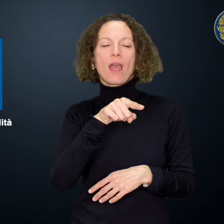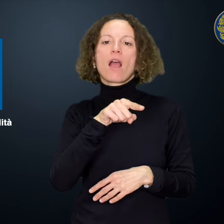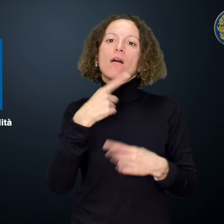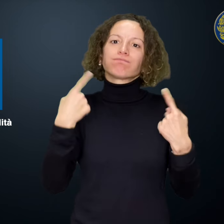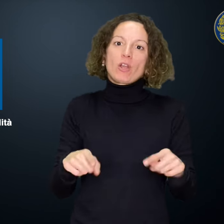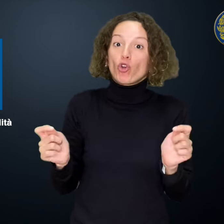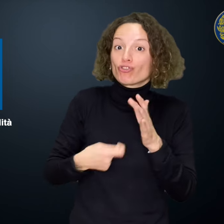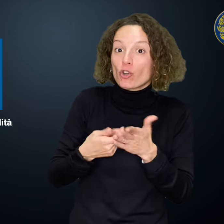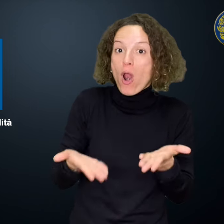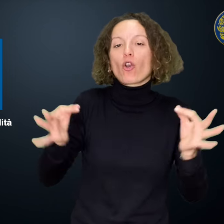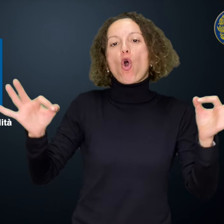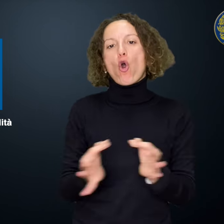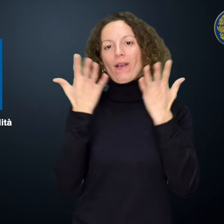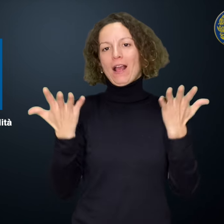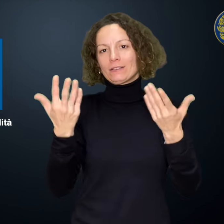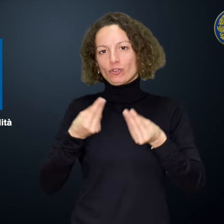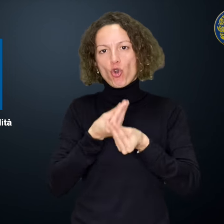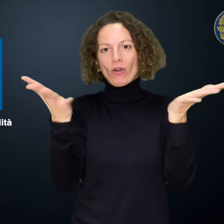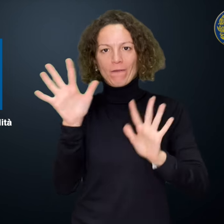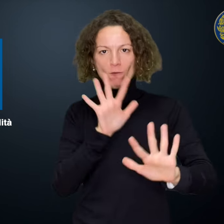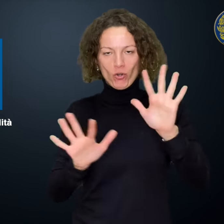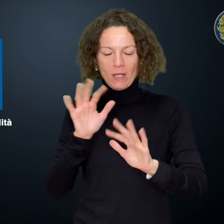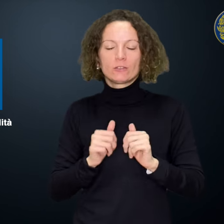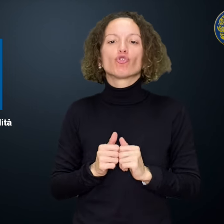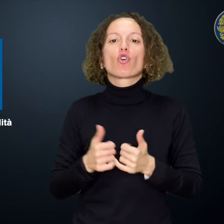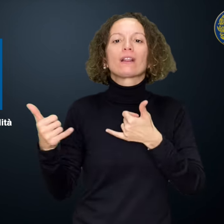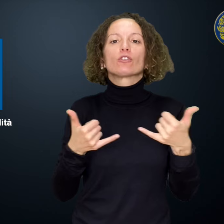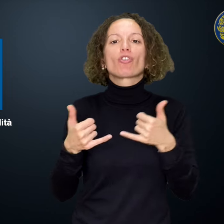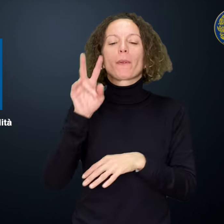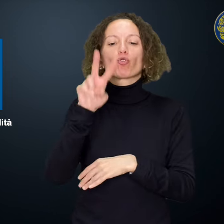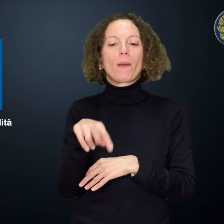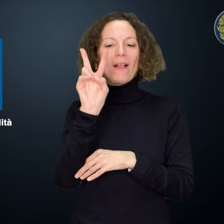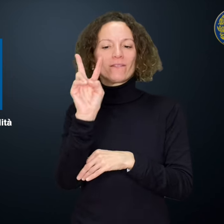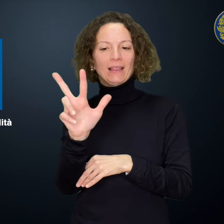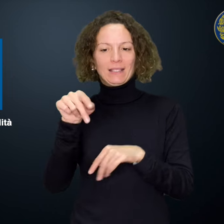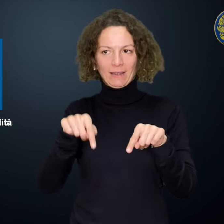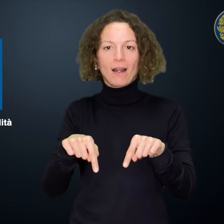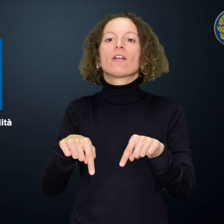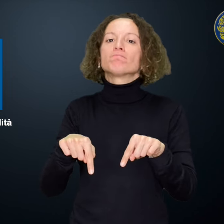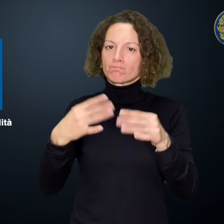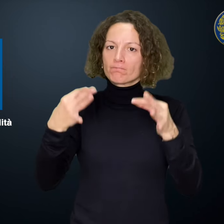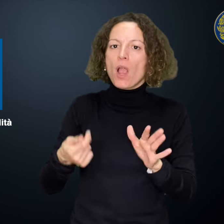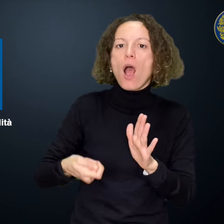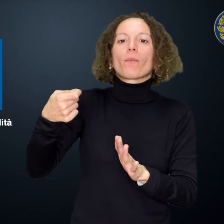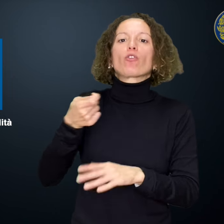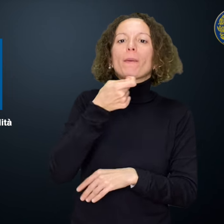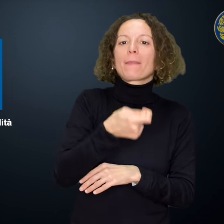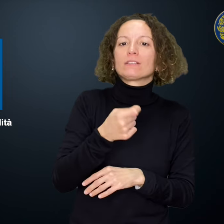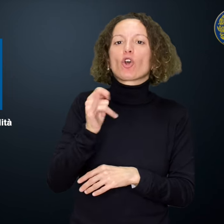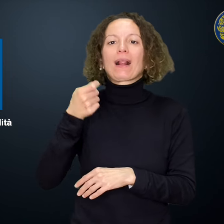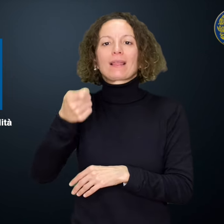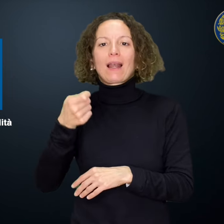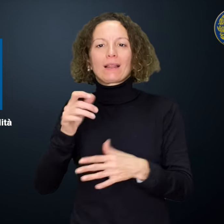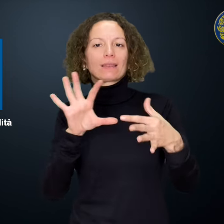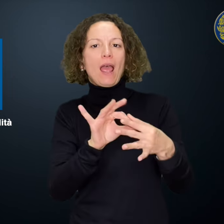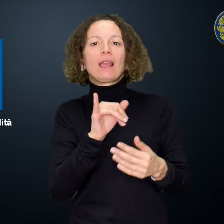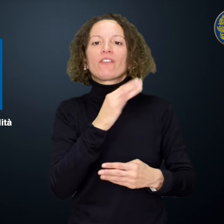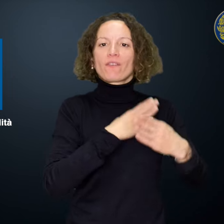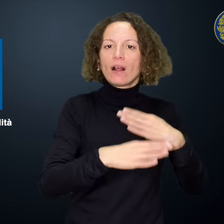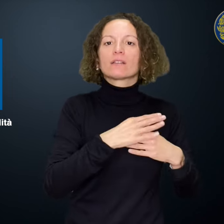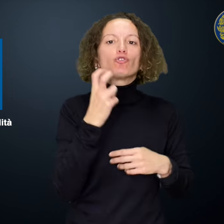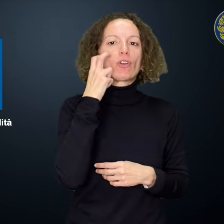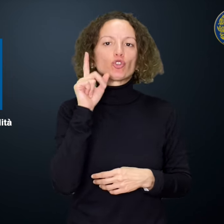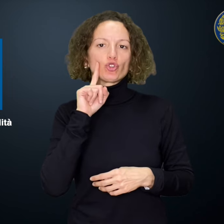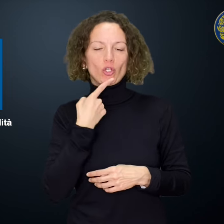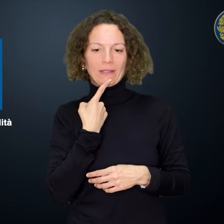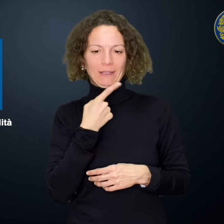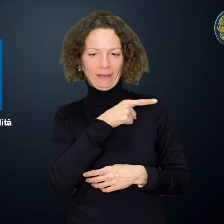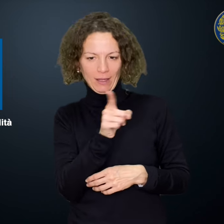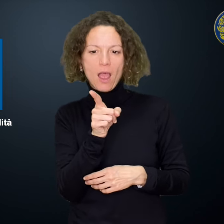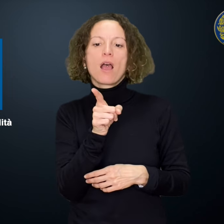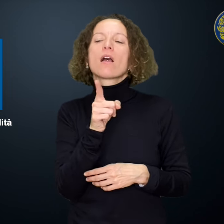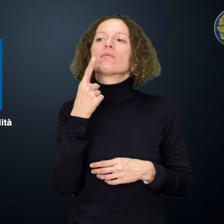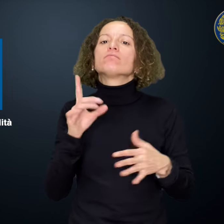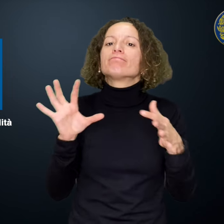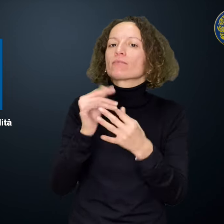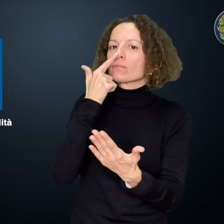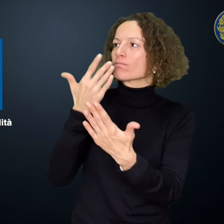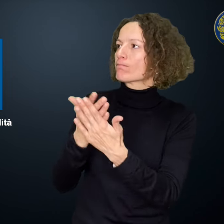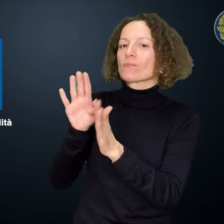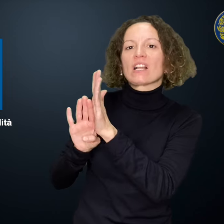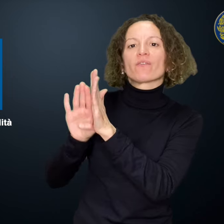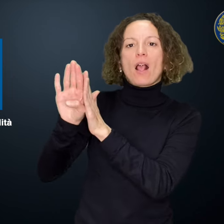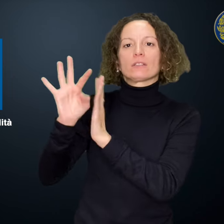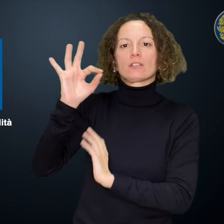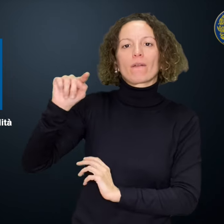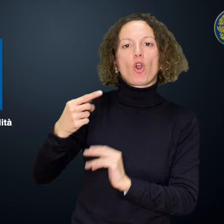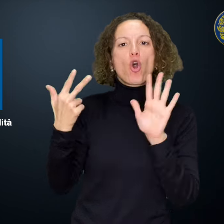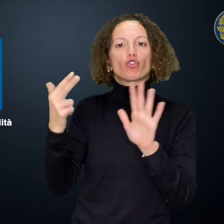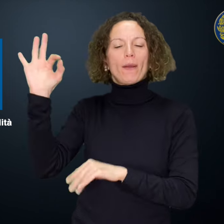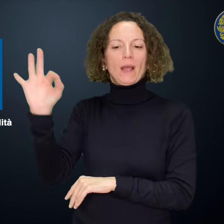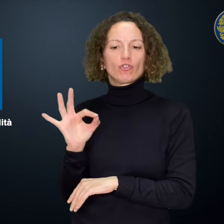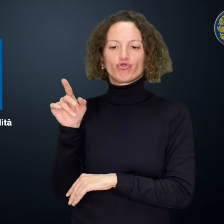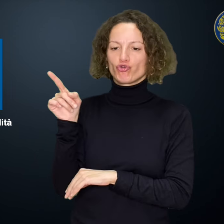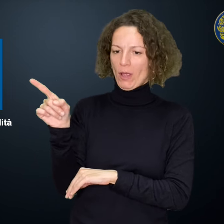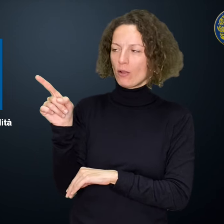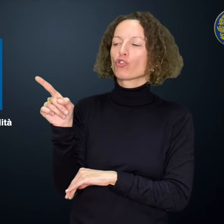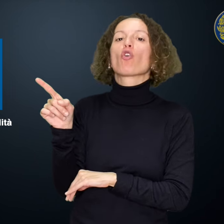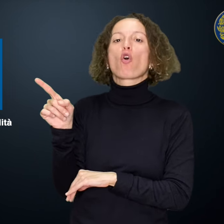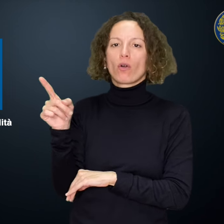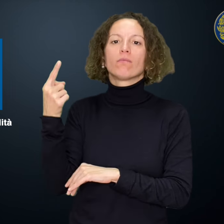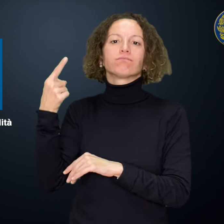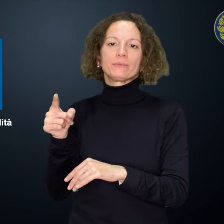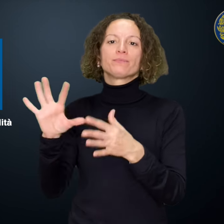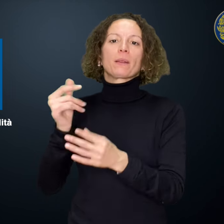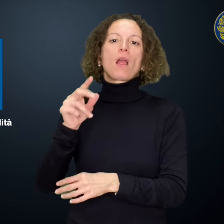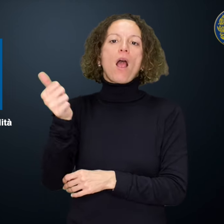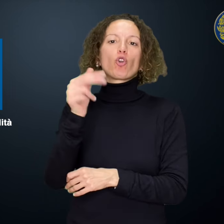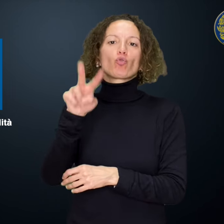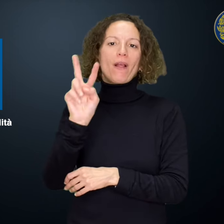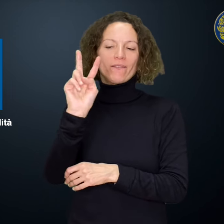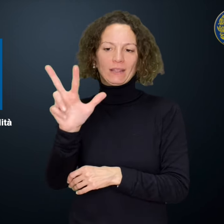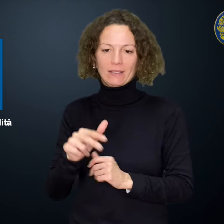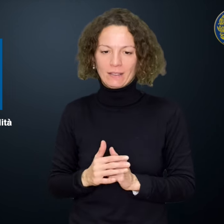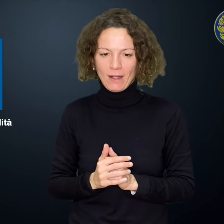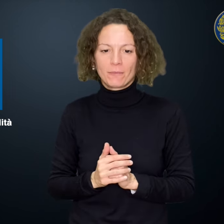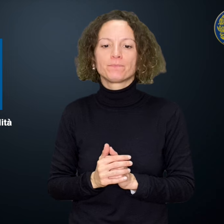delle pensioni e indennità erogati per invalidità/cecità/sordità per adeguamento inflazione pari allo 0,8% che si applica agli attuali importi 2023;